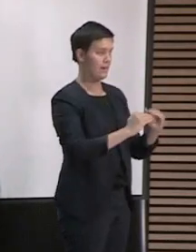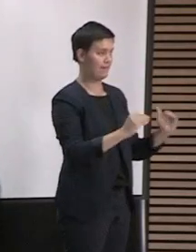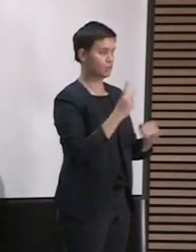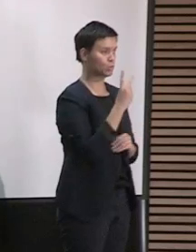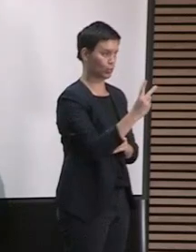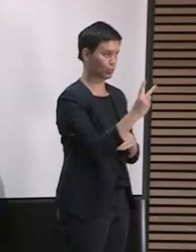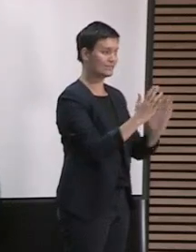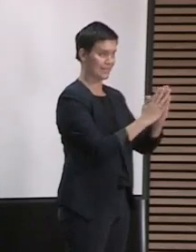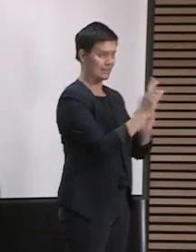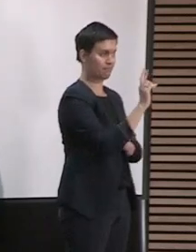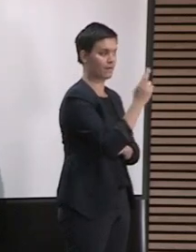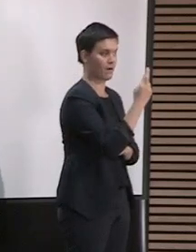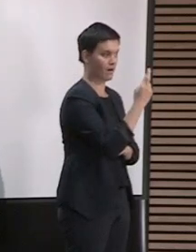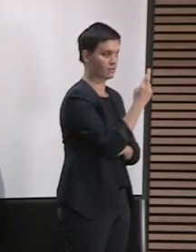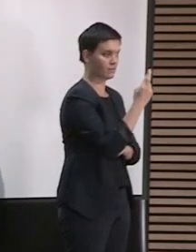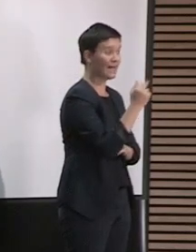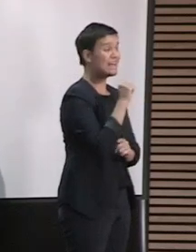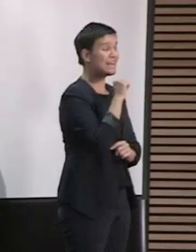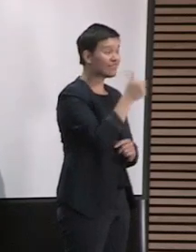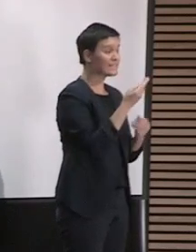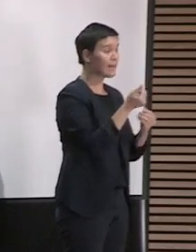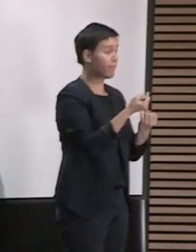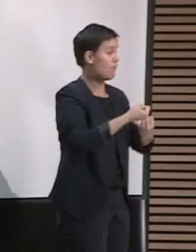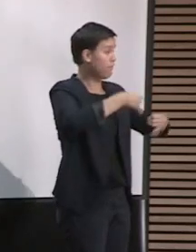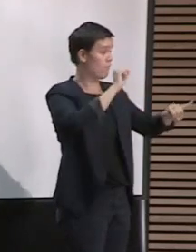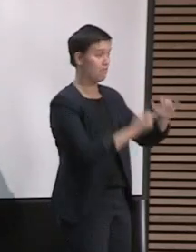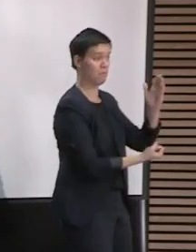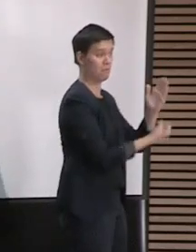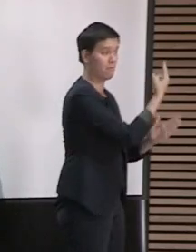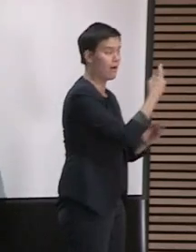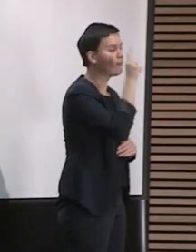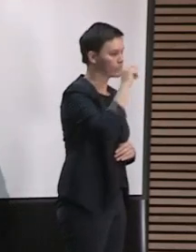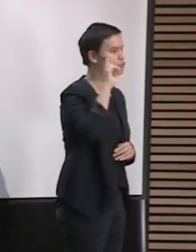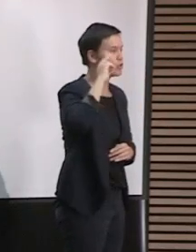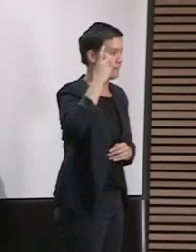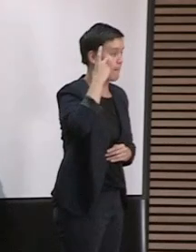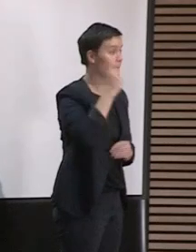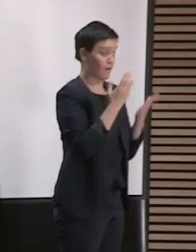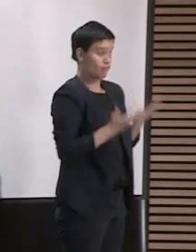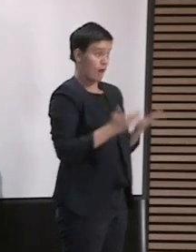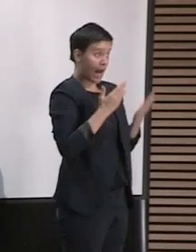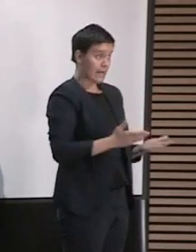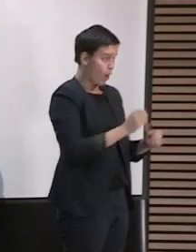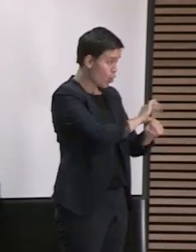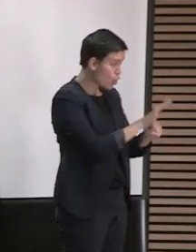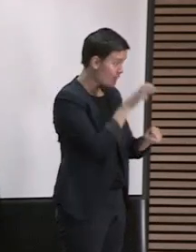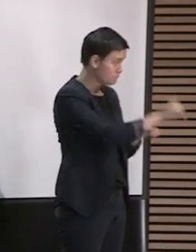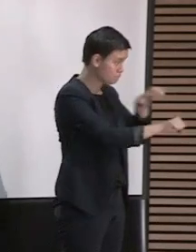te po o te Rtapu? GRANT